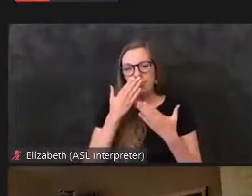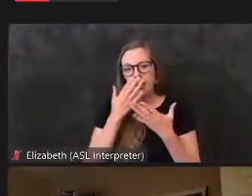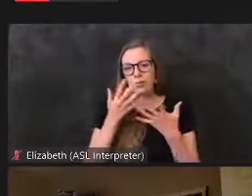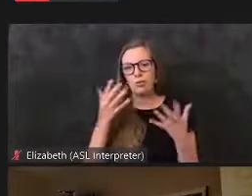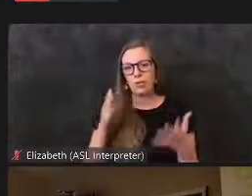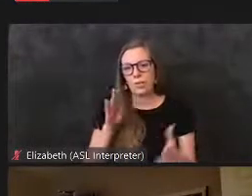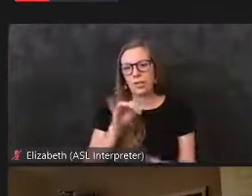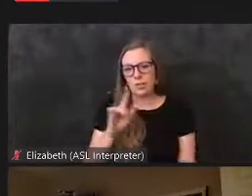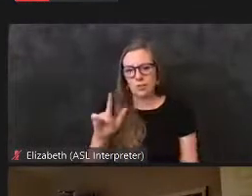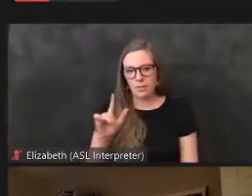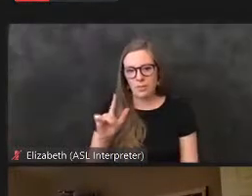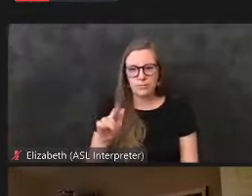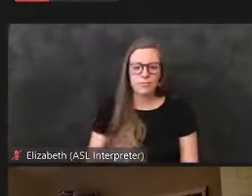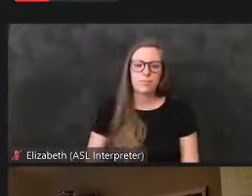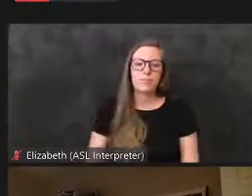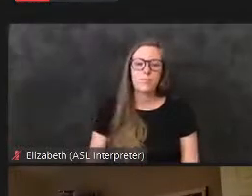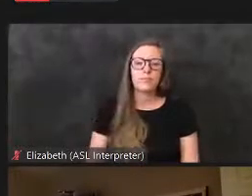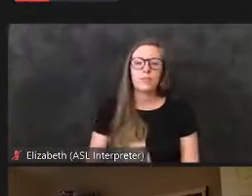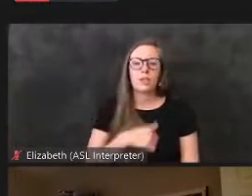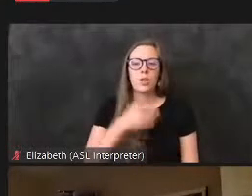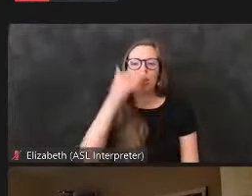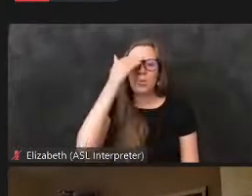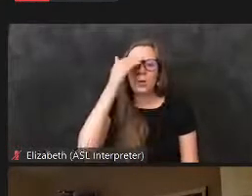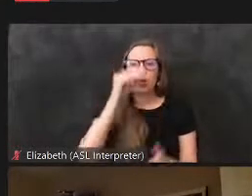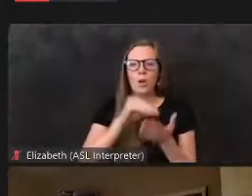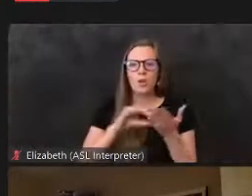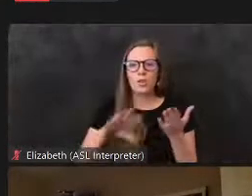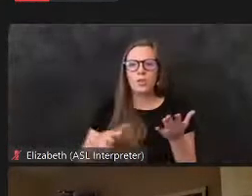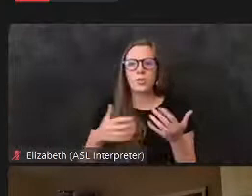Veo una pregunta de seguimiento estudiantes que han causado un tremendo